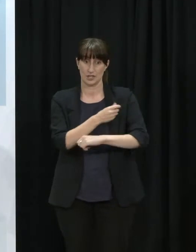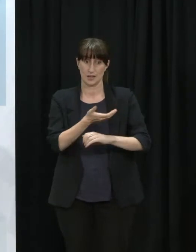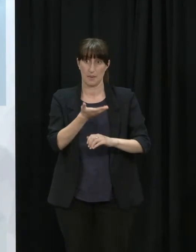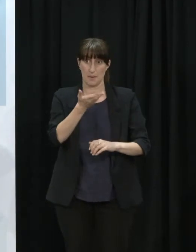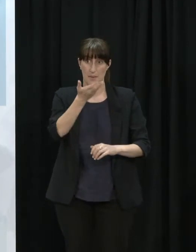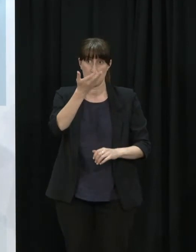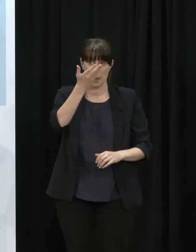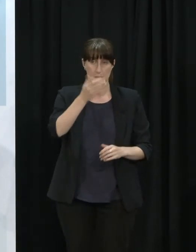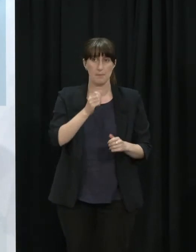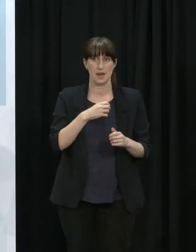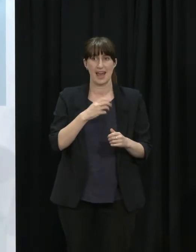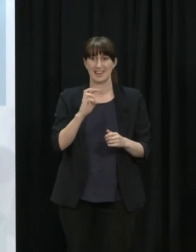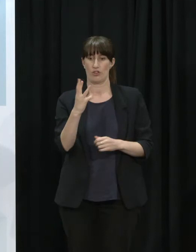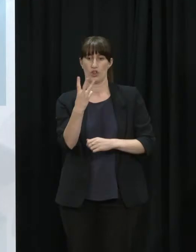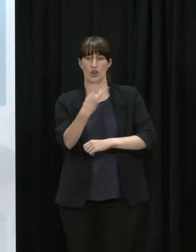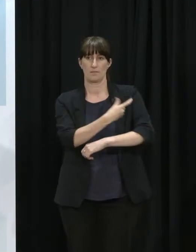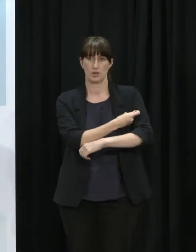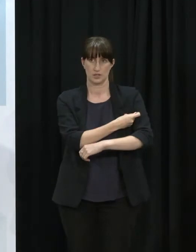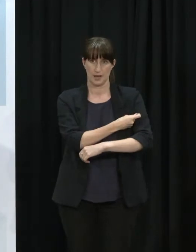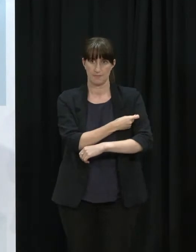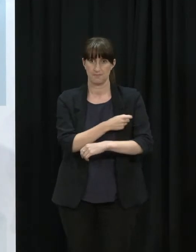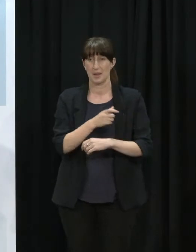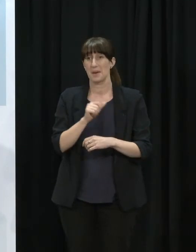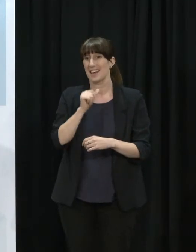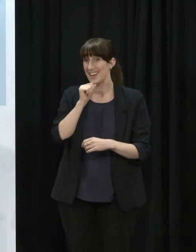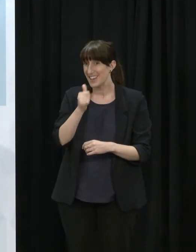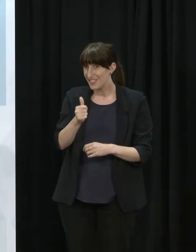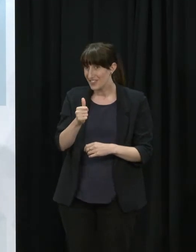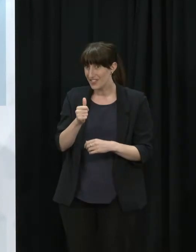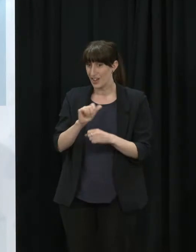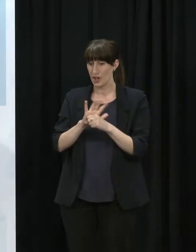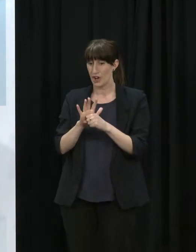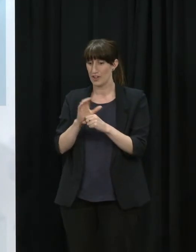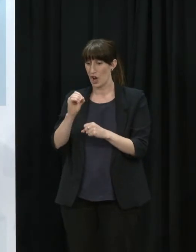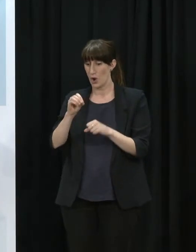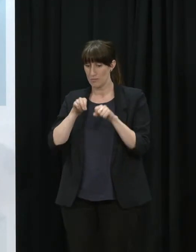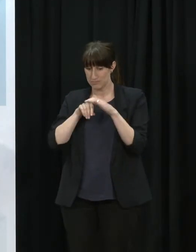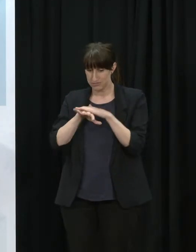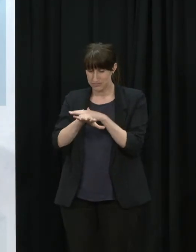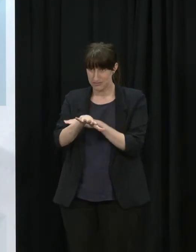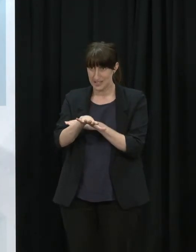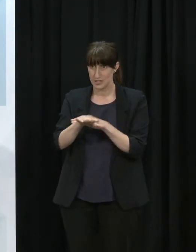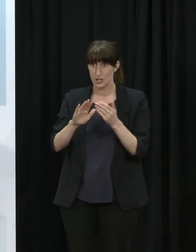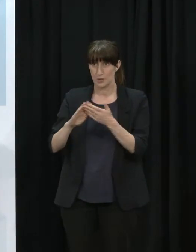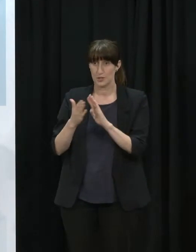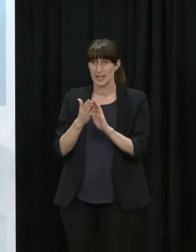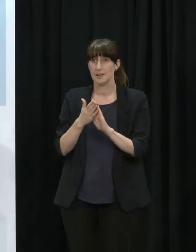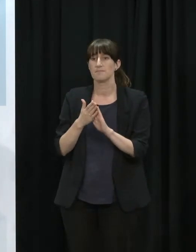reiti whakamarumaru ma roto i